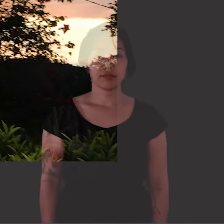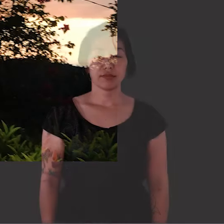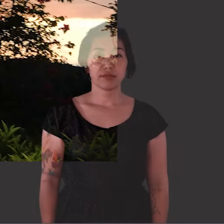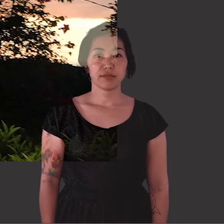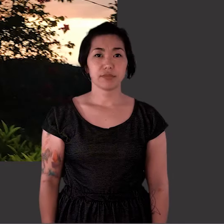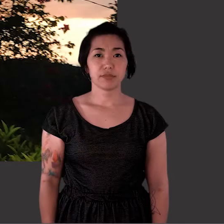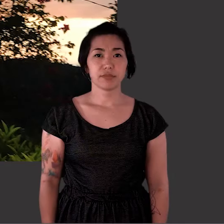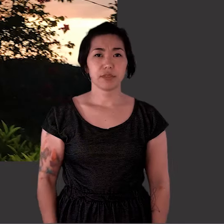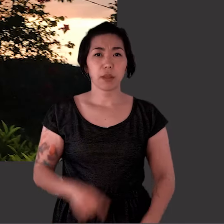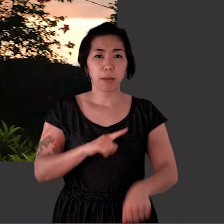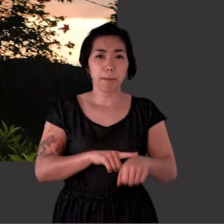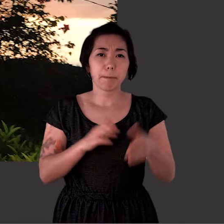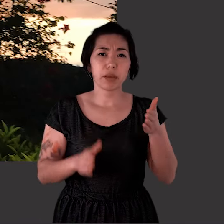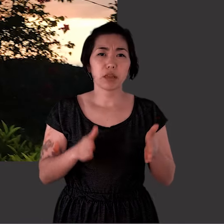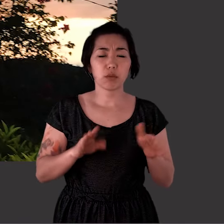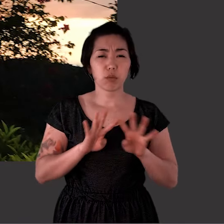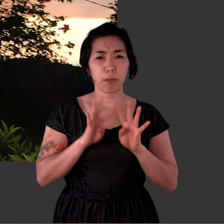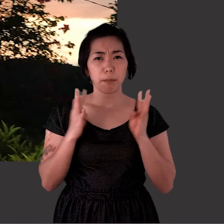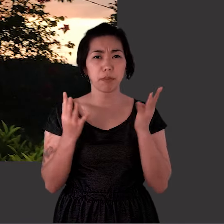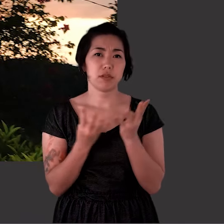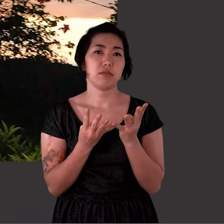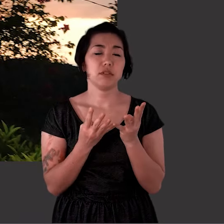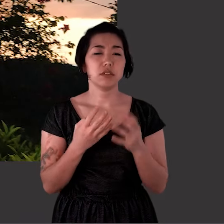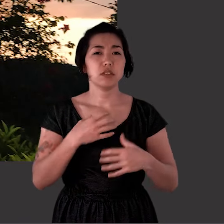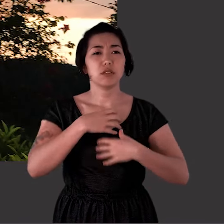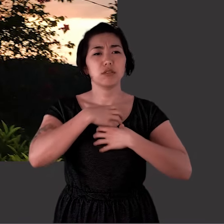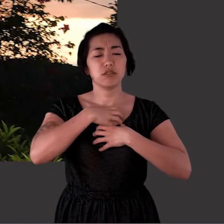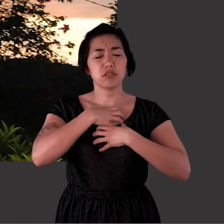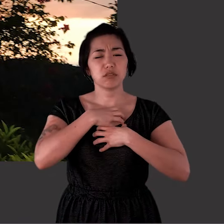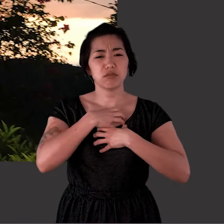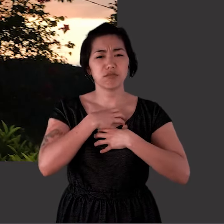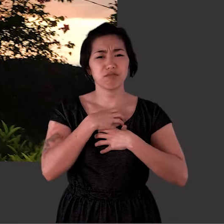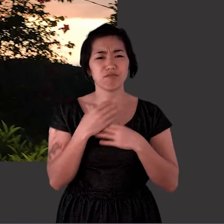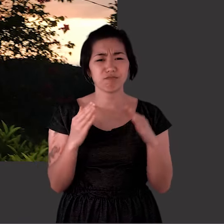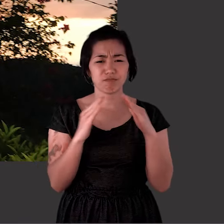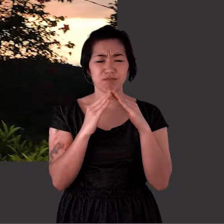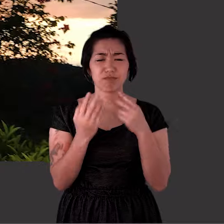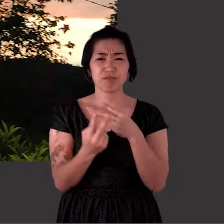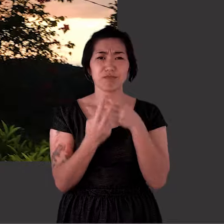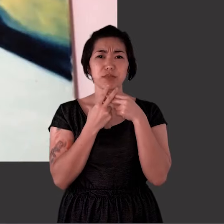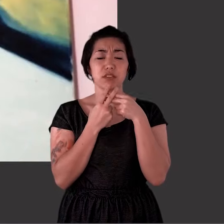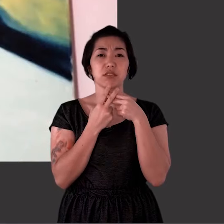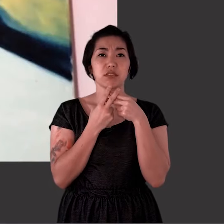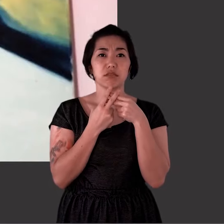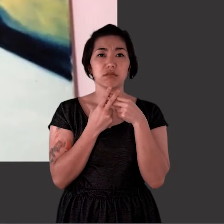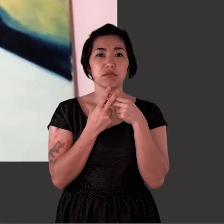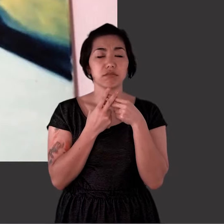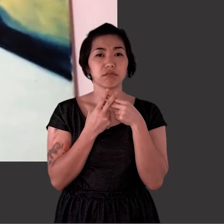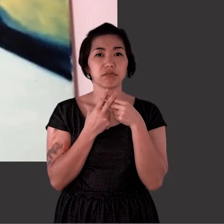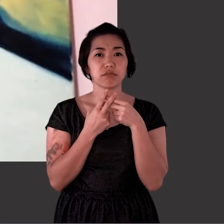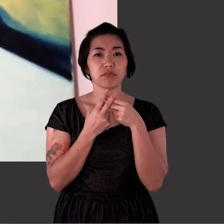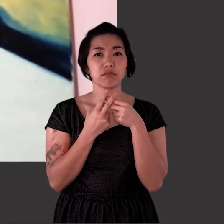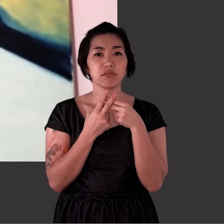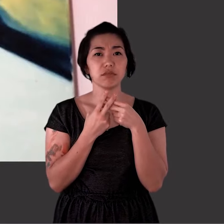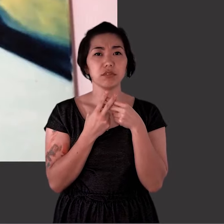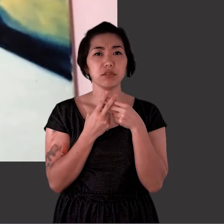Nesta época de pandemia, sinto minha liberdade tolhida. Em casa, sinto que vivo em uma bolha.